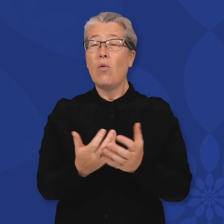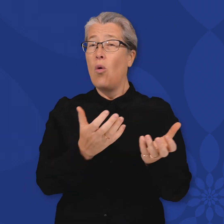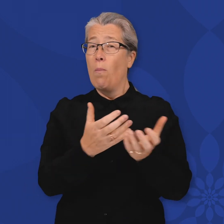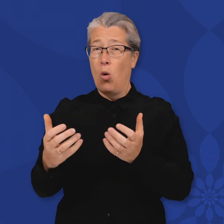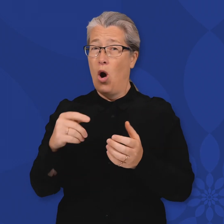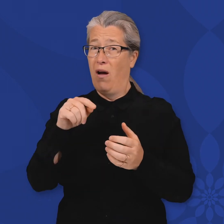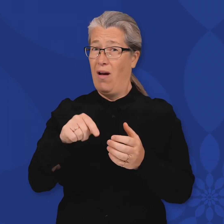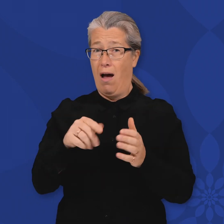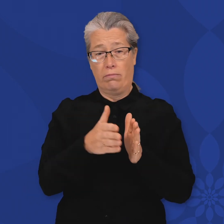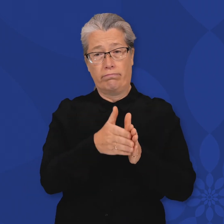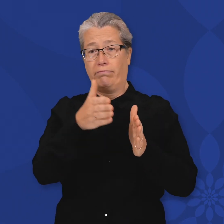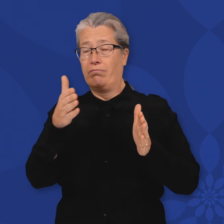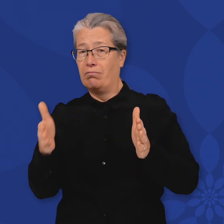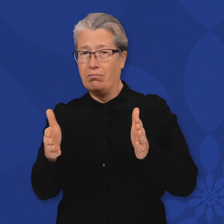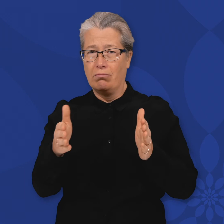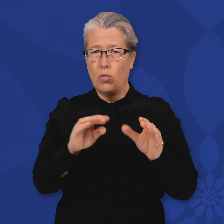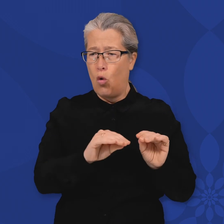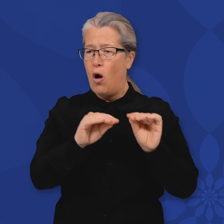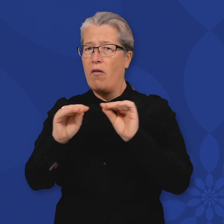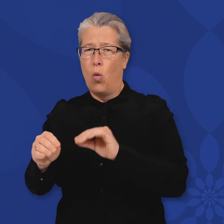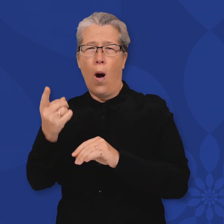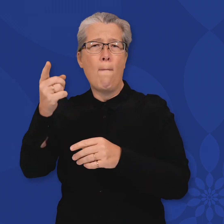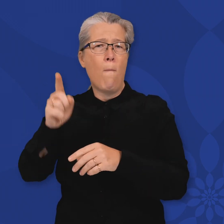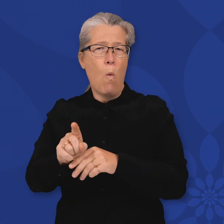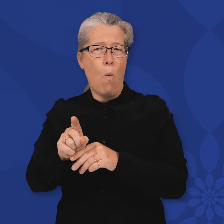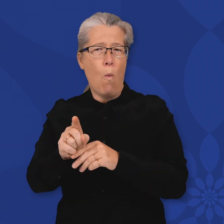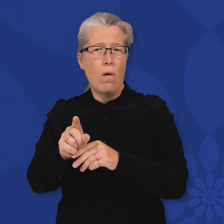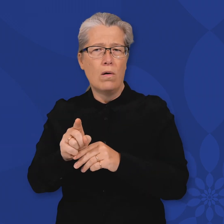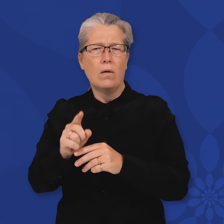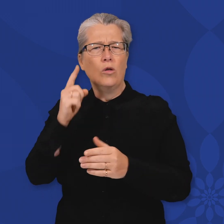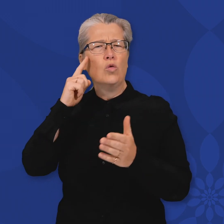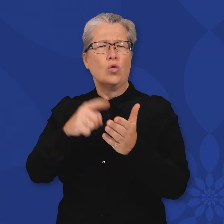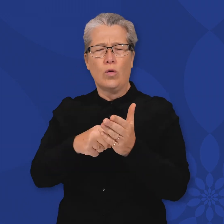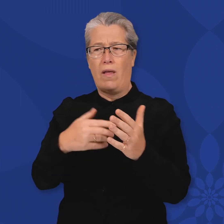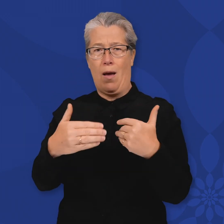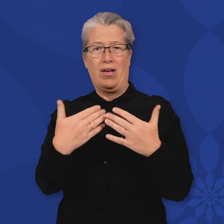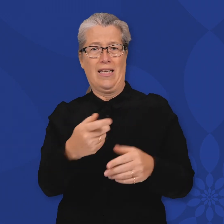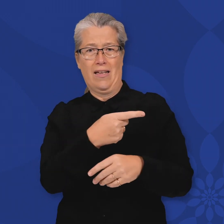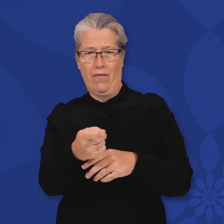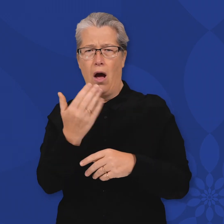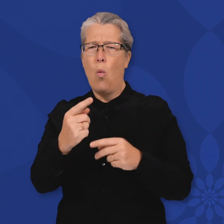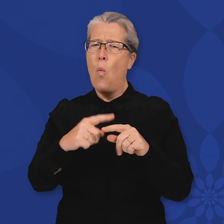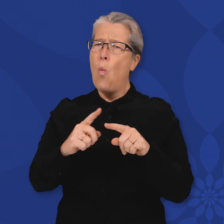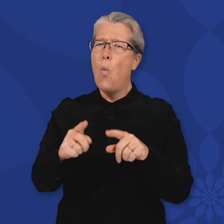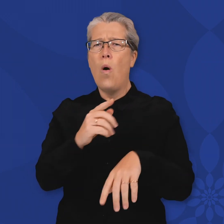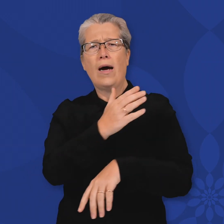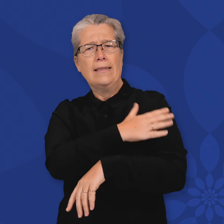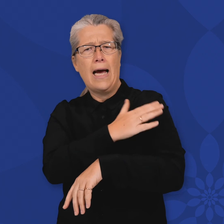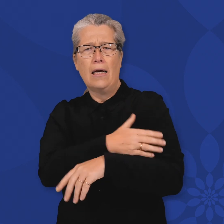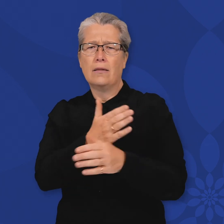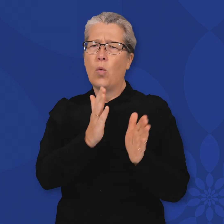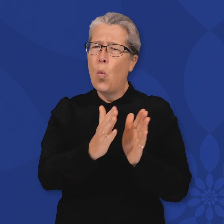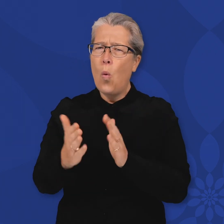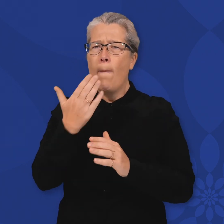Det behövs en övergångsperiod på en månad för att arbetsgivarna ska kunna ordna tjänsterna -